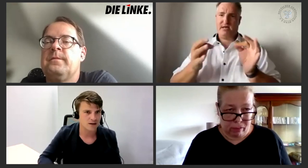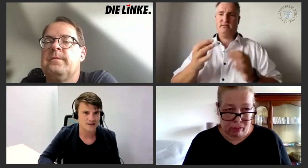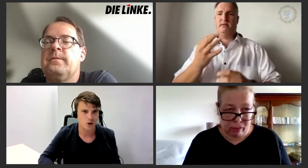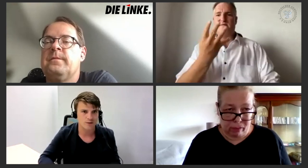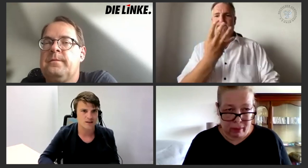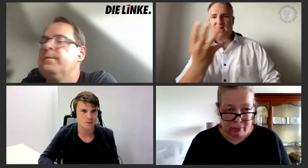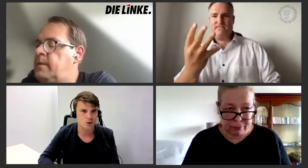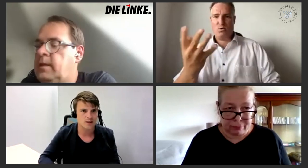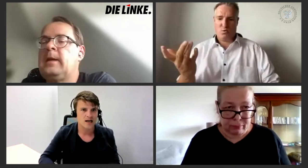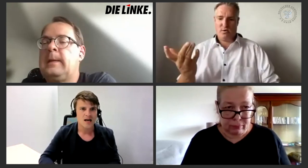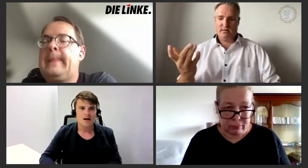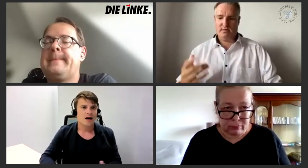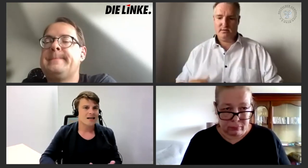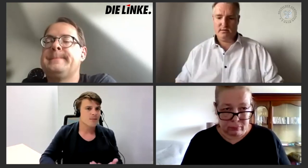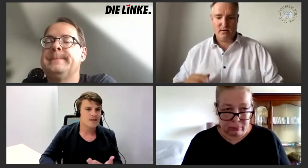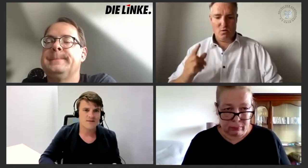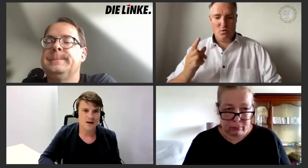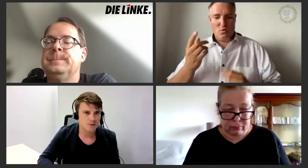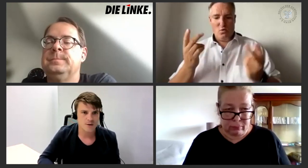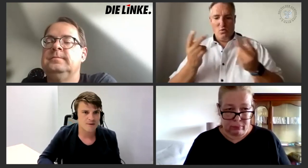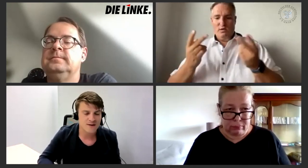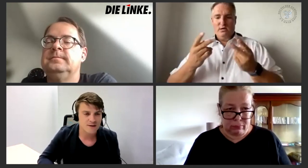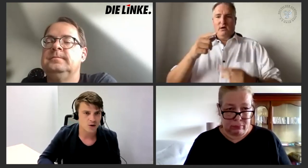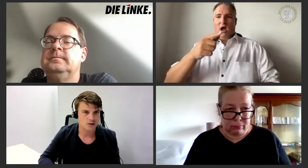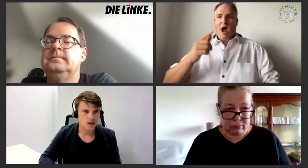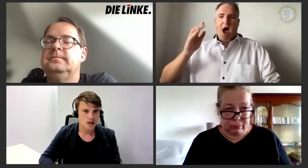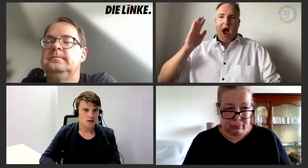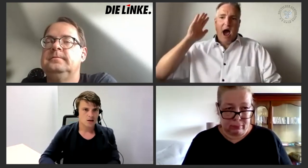das ist dann meistens innerhalb von einer Woche, das ist dann oft nicht möglich. Angemessen wären zum Beispiel